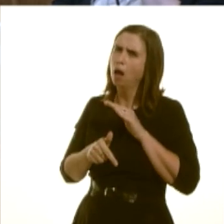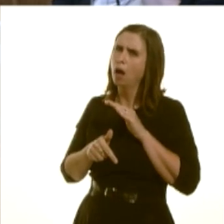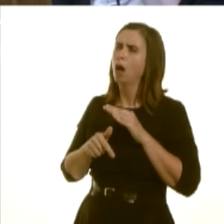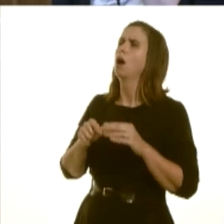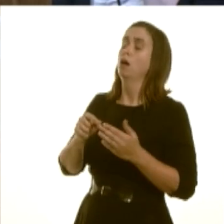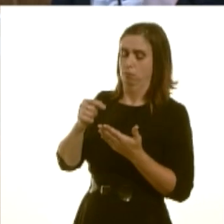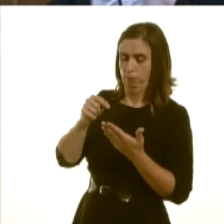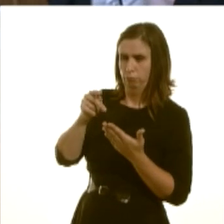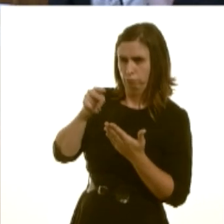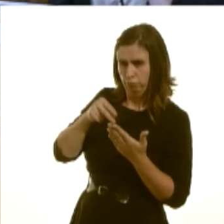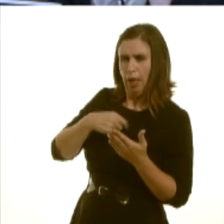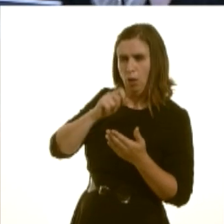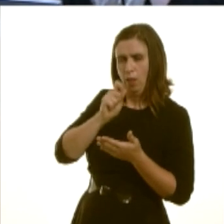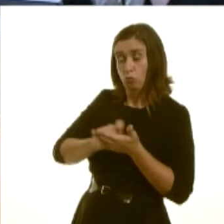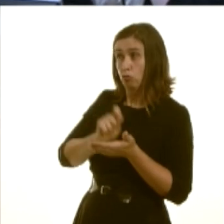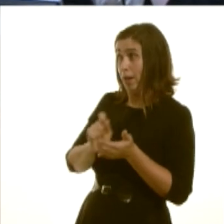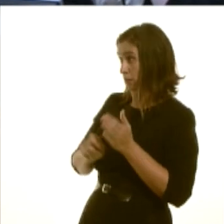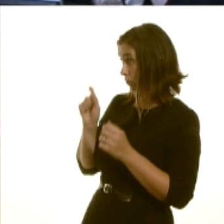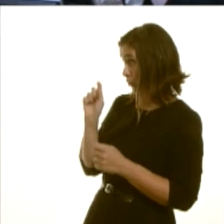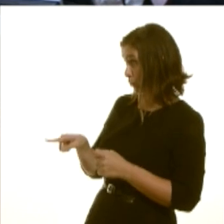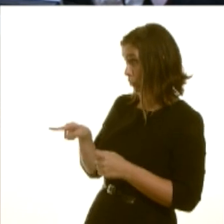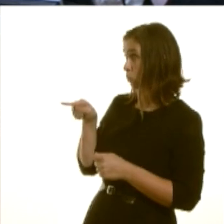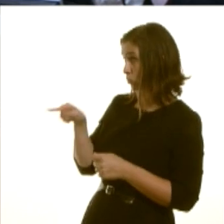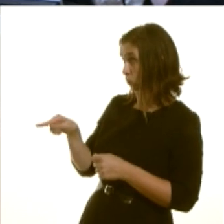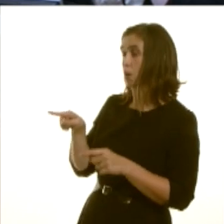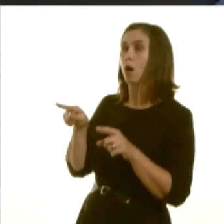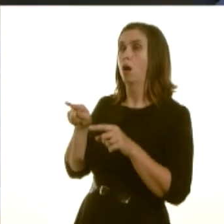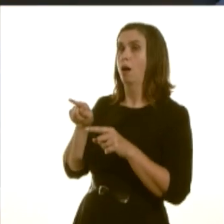and I will write to him with proposals regarding a way forward.